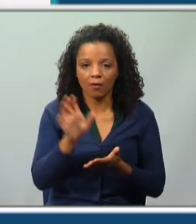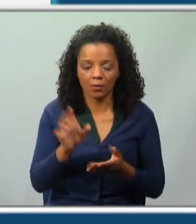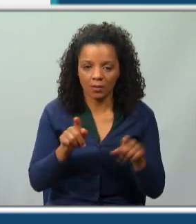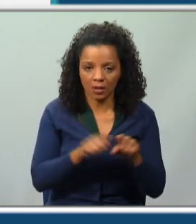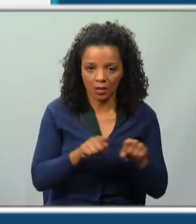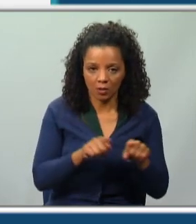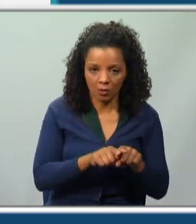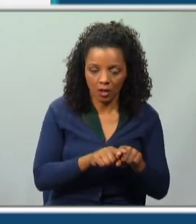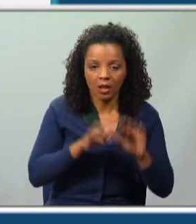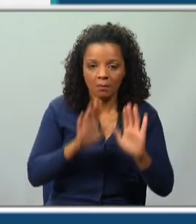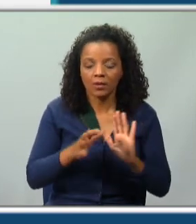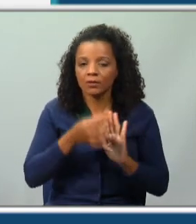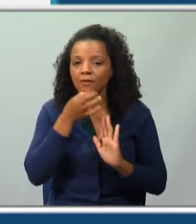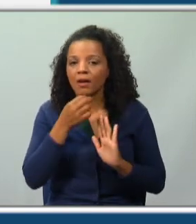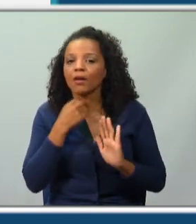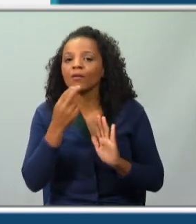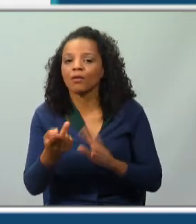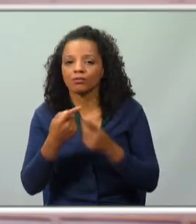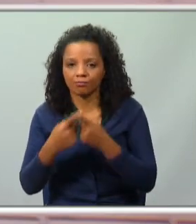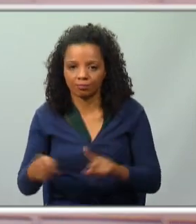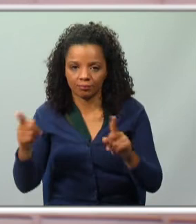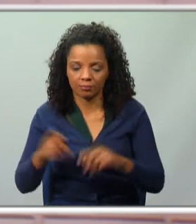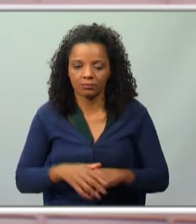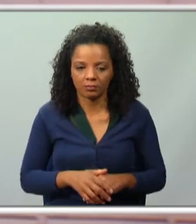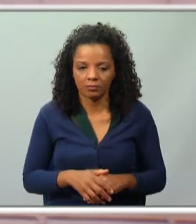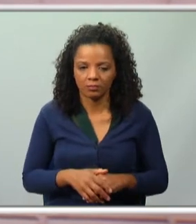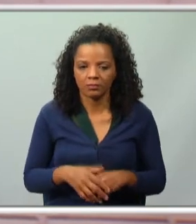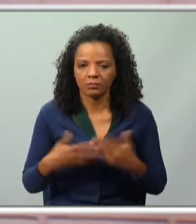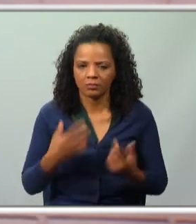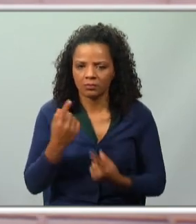forma diferente nós estamos agora fazer o que alguns 不同的方法我們現在正在做一些